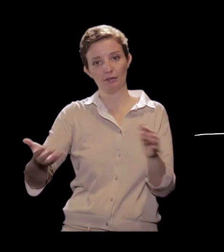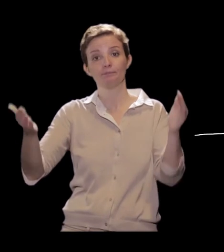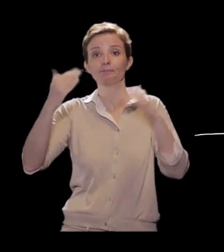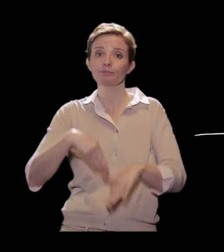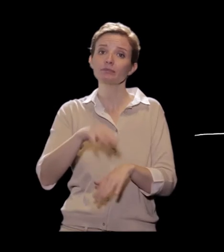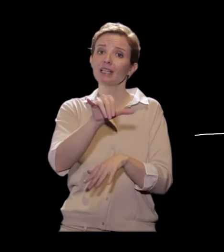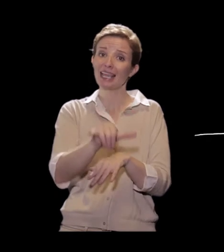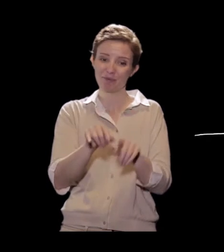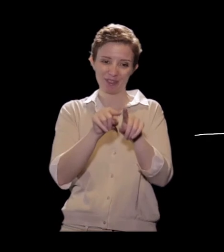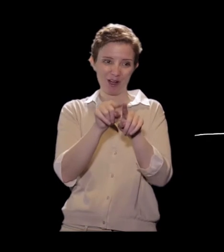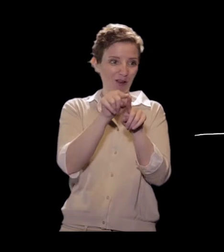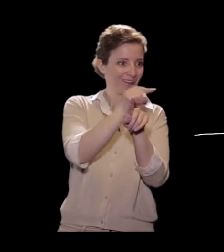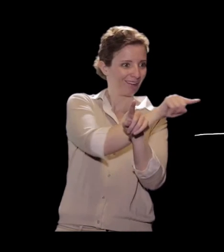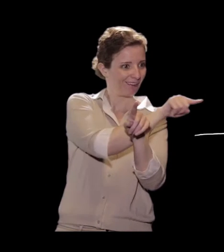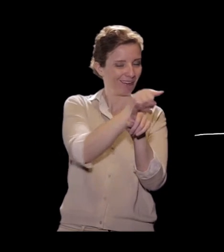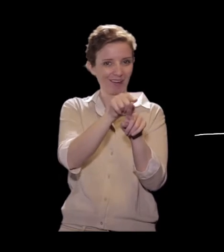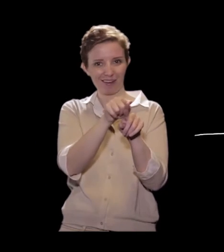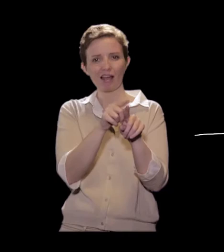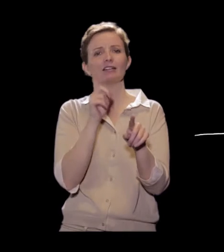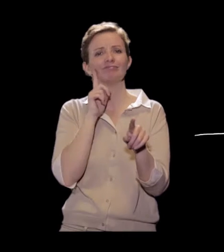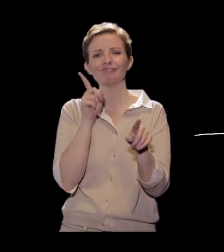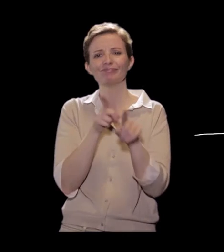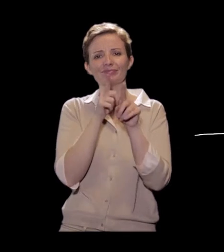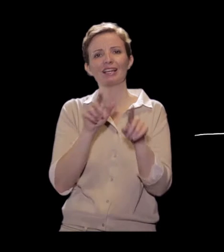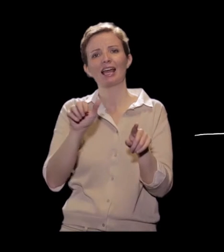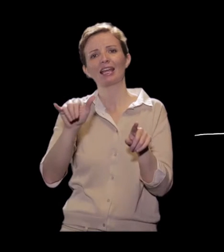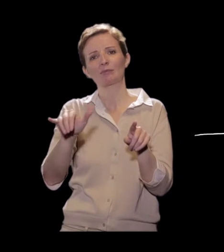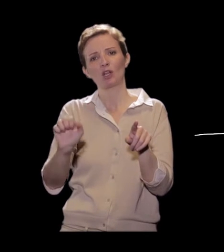Lo stesso discorso vale per le ordinate.